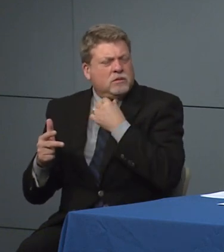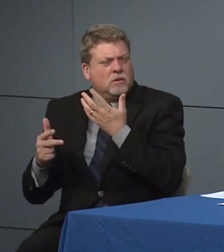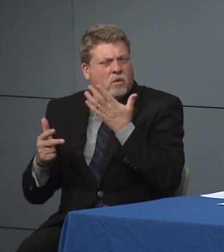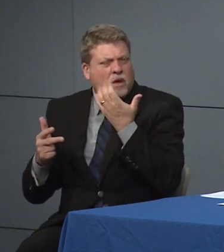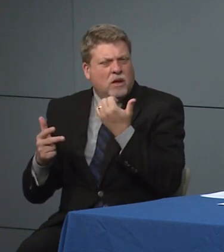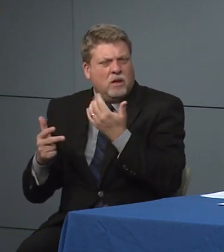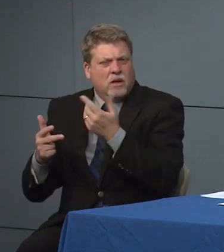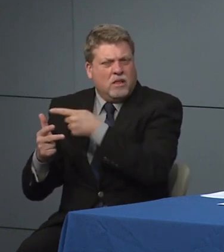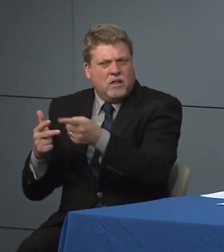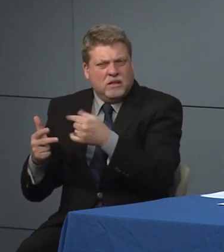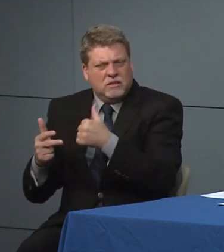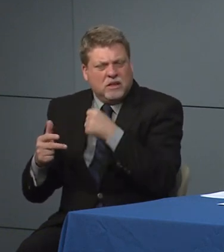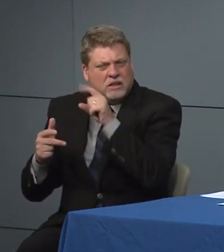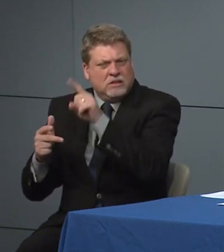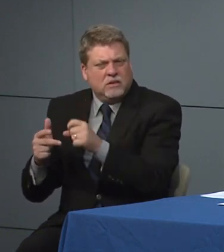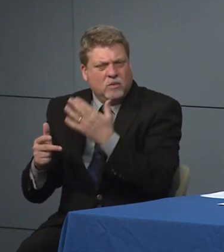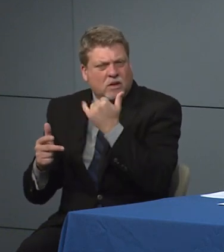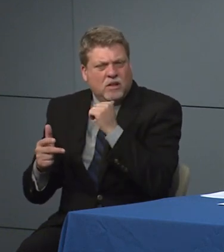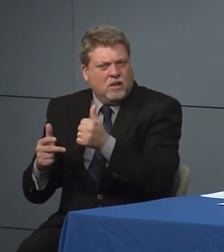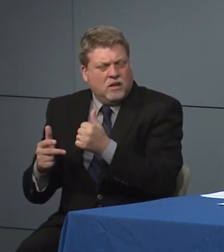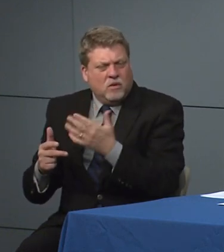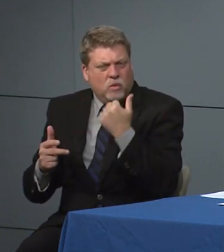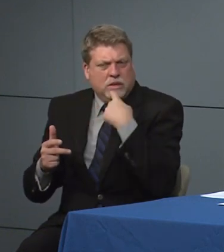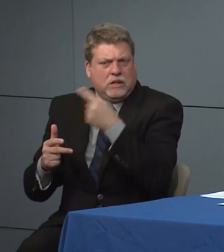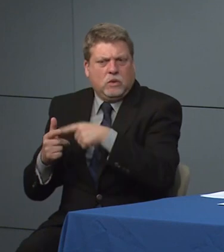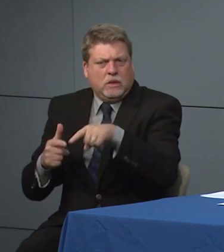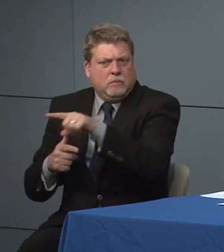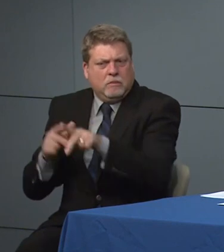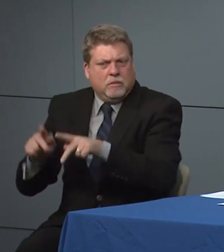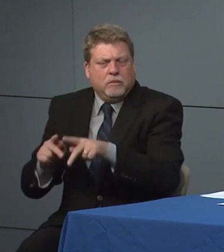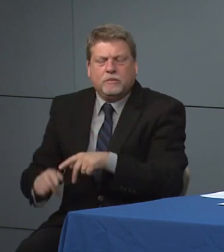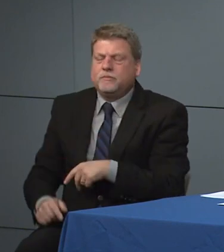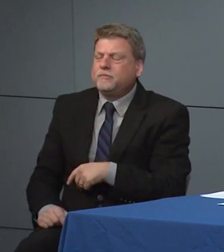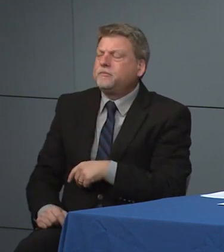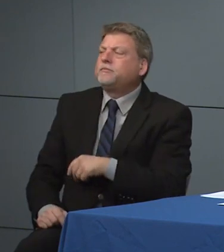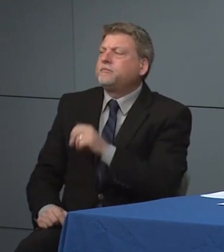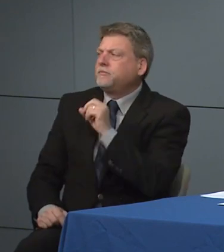no es suficientes pruebas hemos estado trabajando bastante en